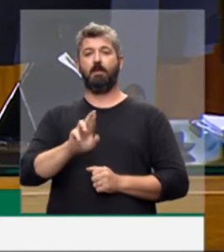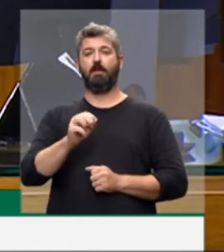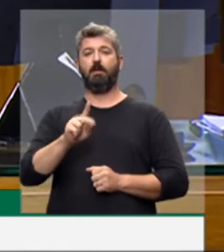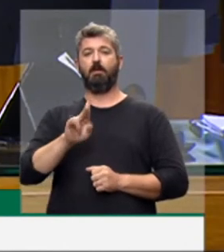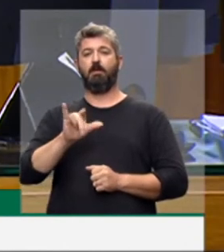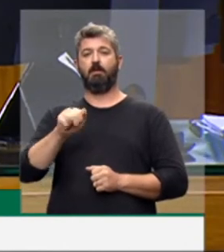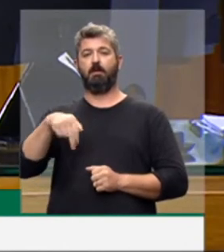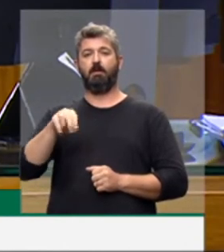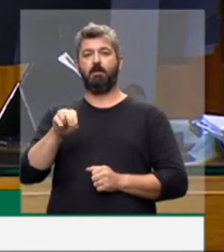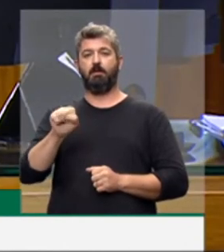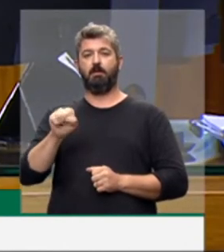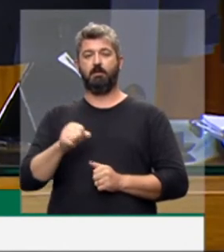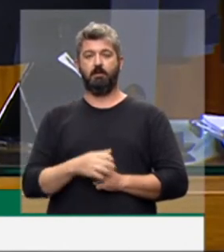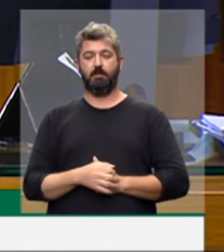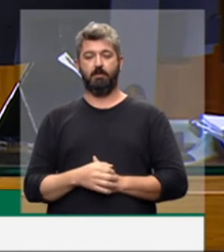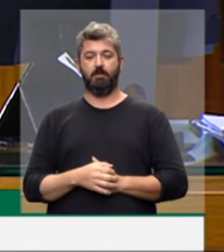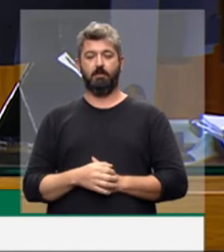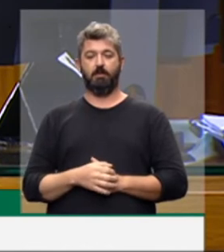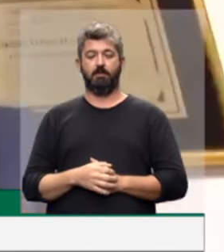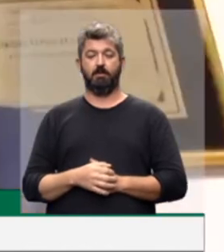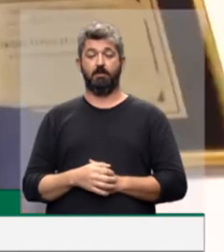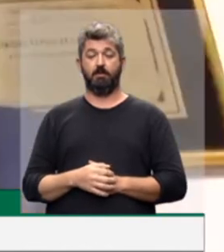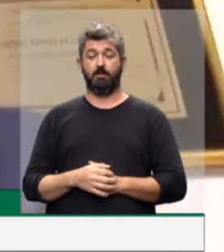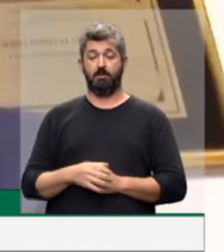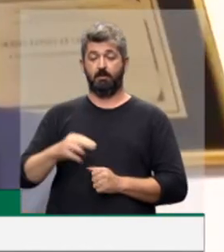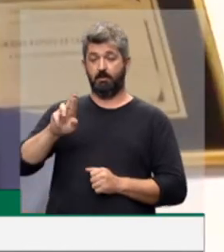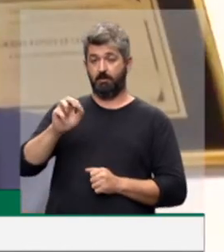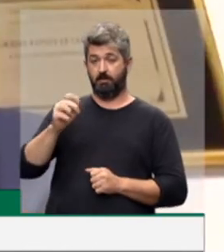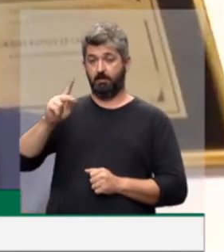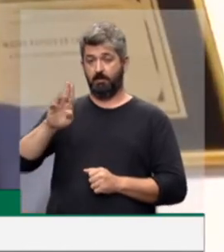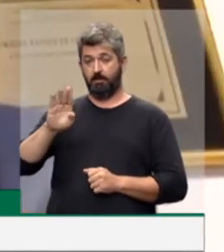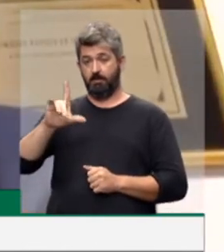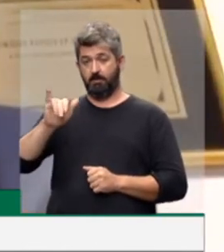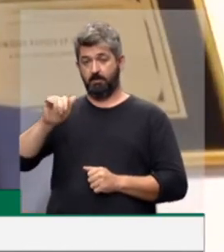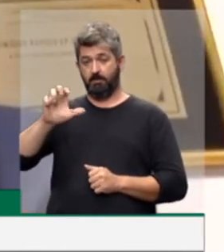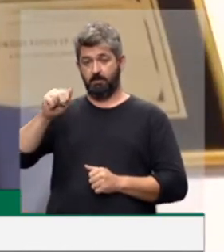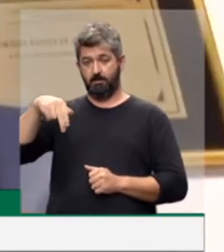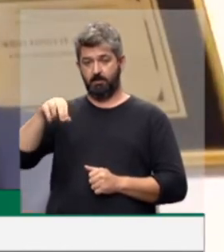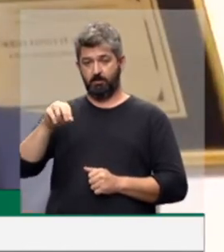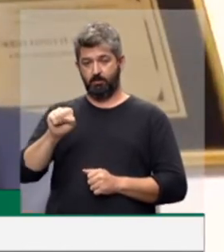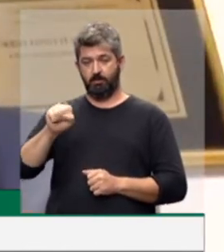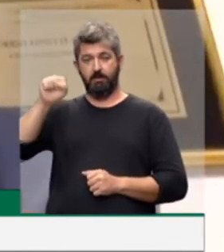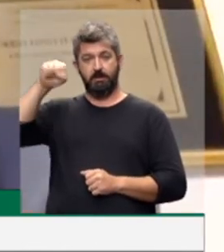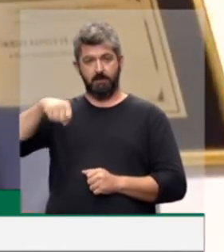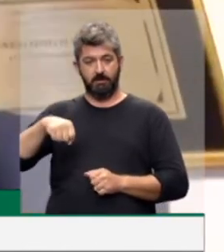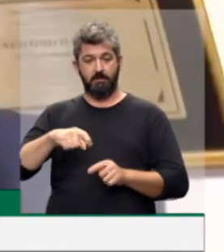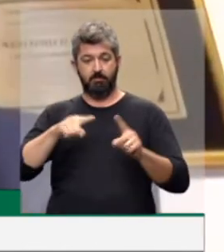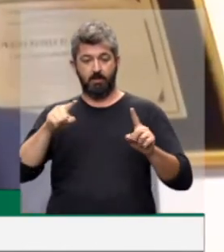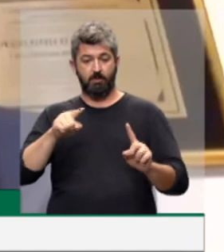[DEPUTADO]: PSD VOTA SIM, SENHOR PRESIDENTE. [PRESIDENTE]: REPUBLICANOS? [DEPUTADO]: PRESIDENTE, O RESPEITO ANOS